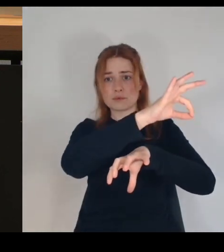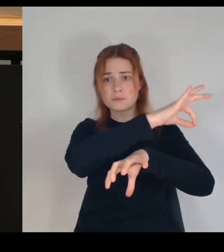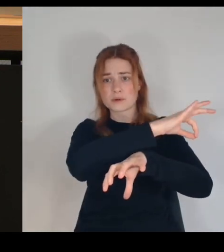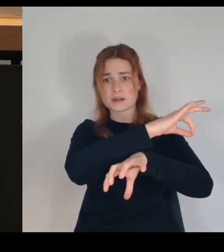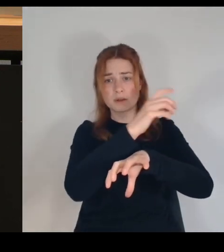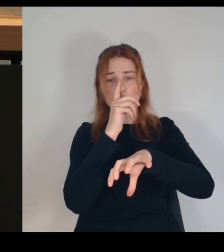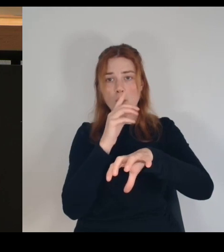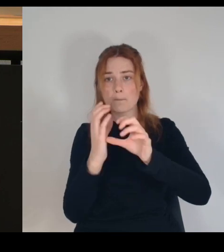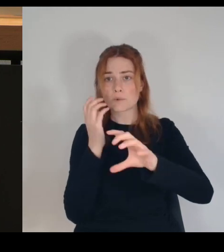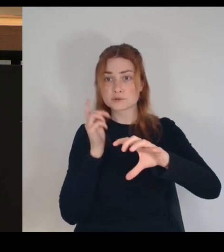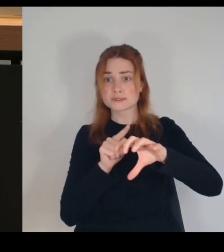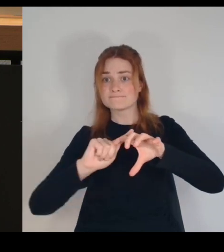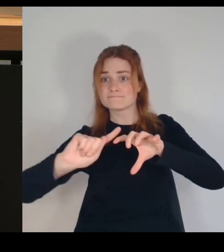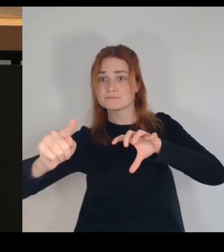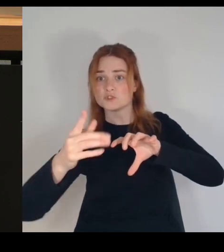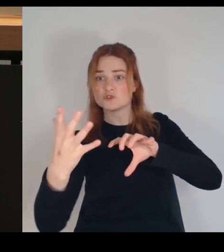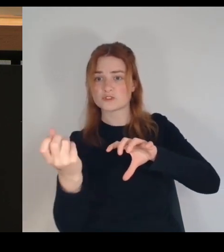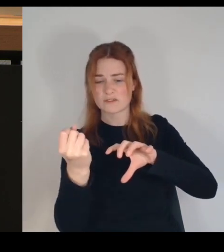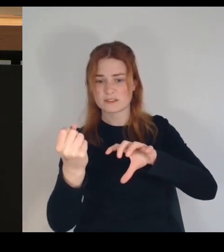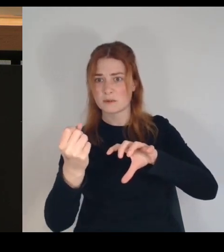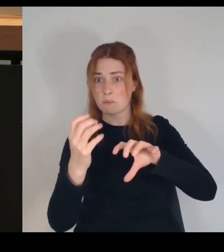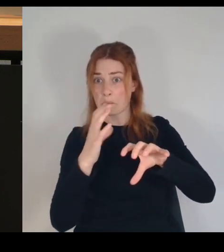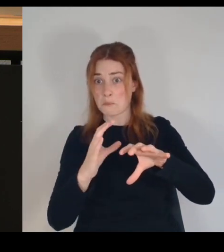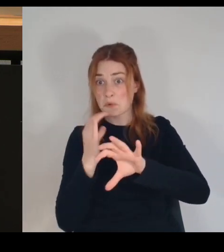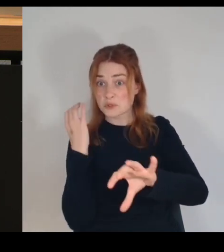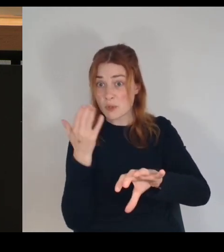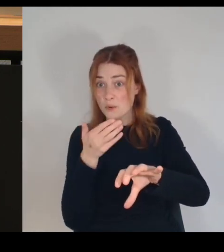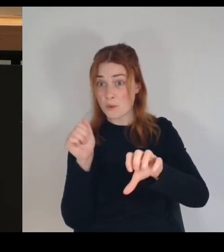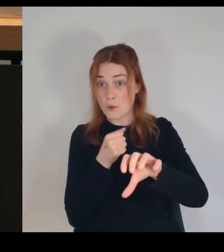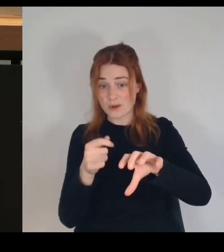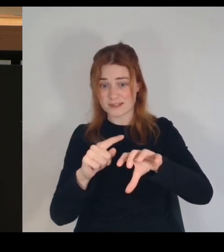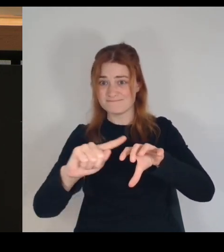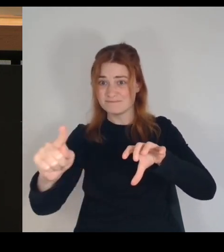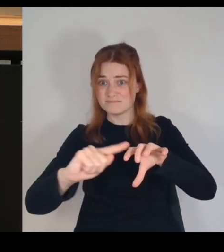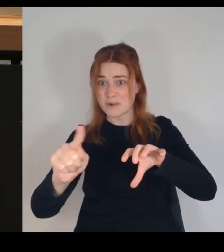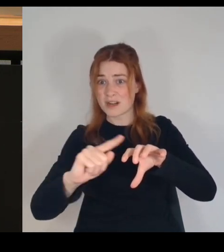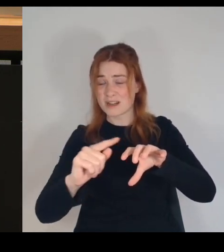Das ist nicht in jeder Situation in der Nacht möglich